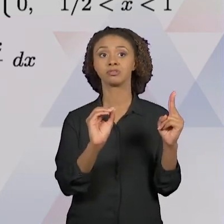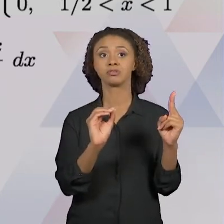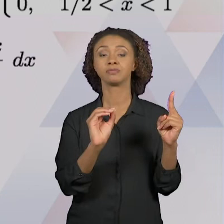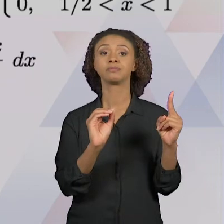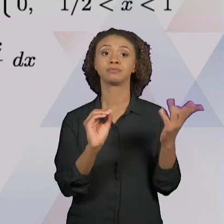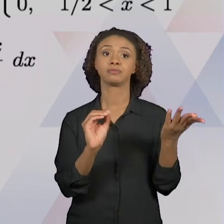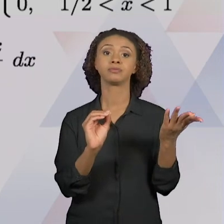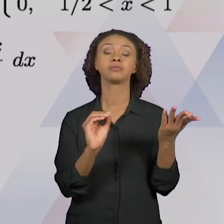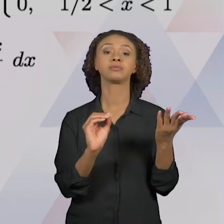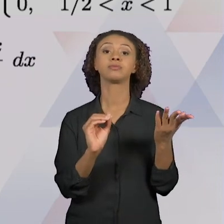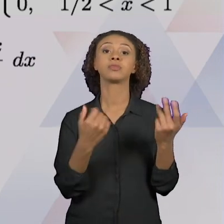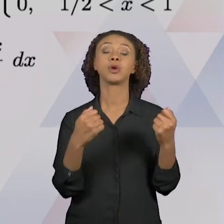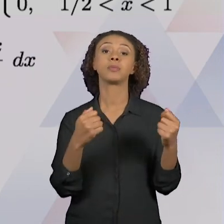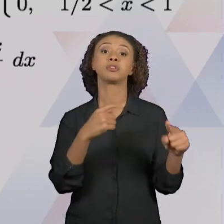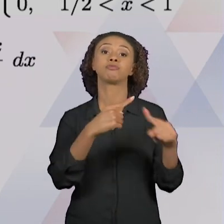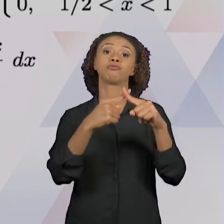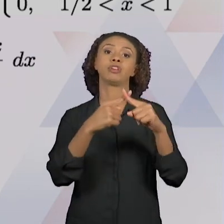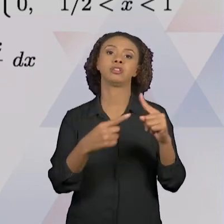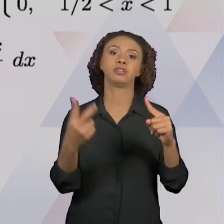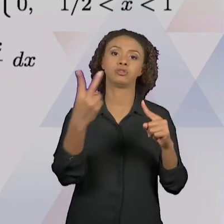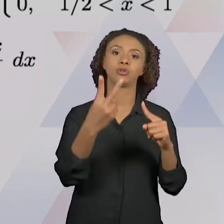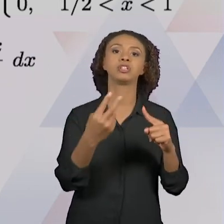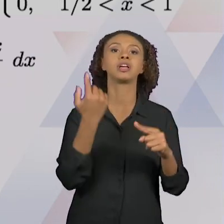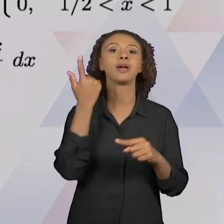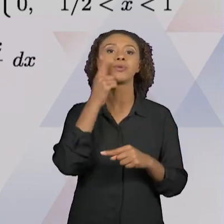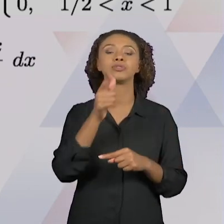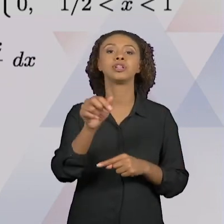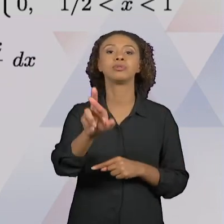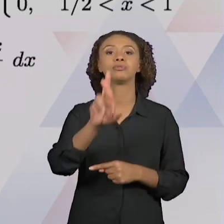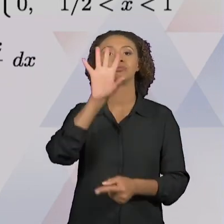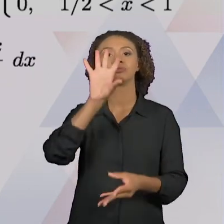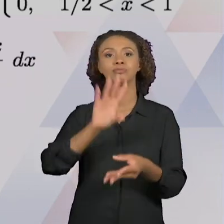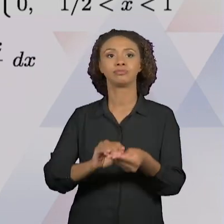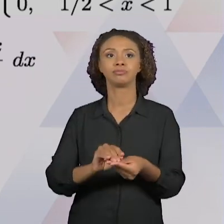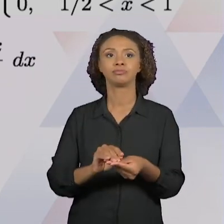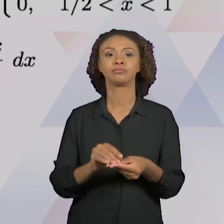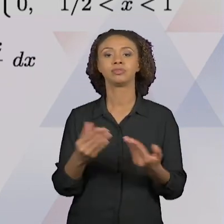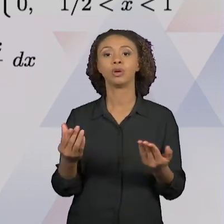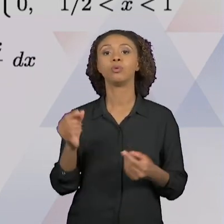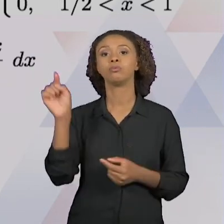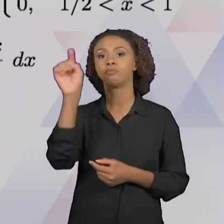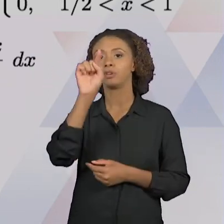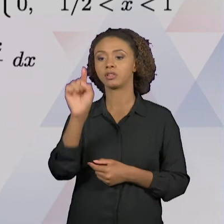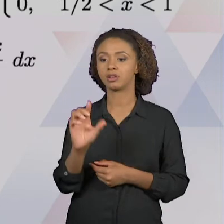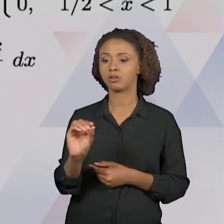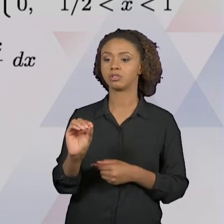DOIS PARA DAR ENTÃO O RESULTADO INTEGRAL. AQUI COMEÇA DE ZERO A "L", ENTÃO COMO É METADE, TEM